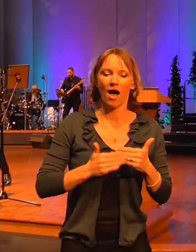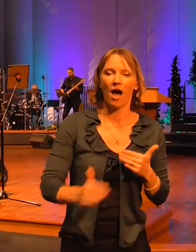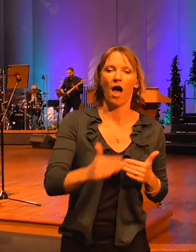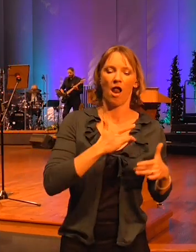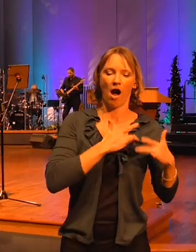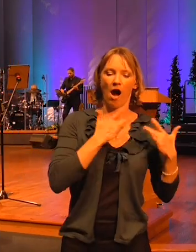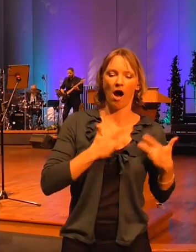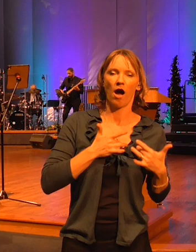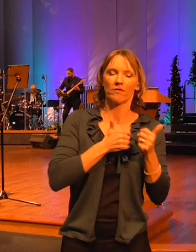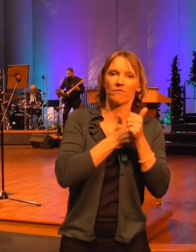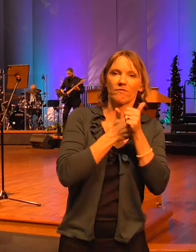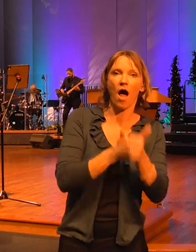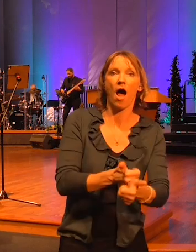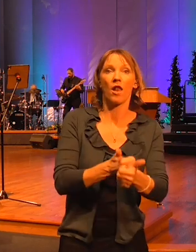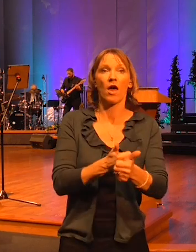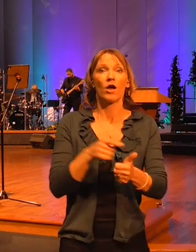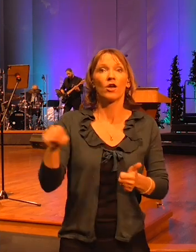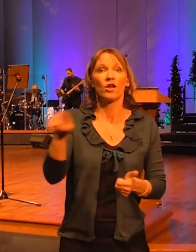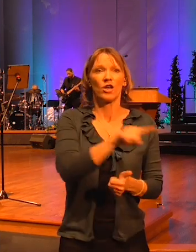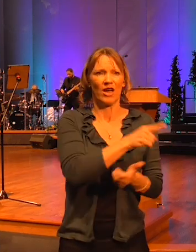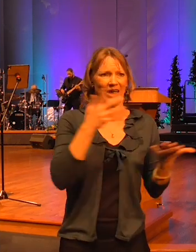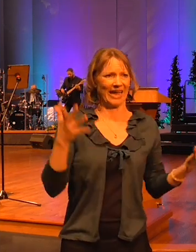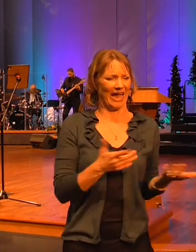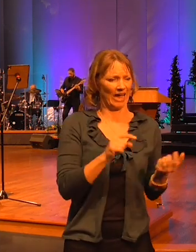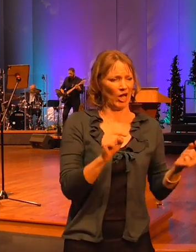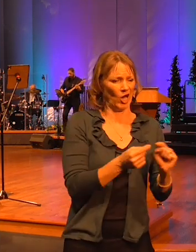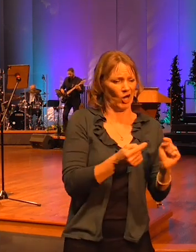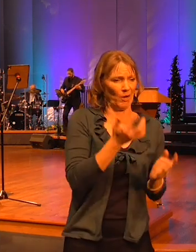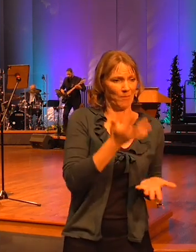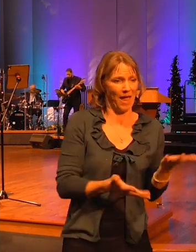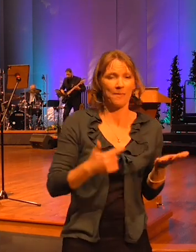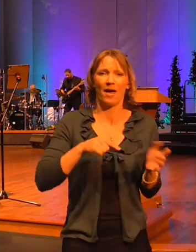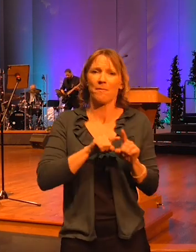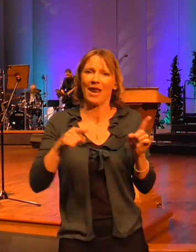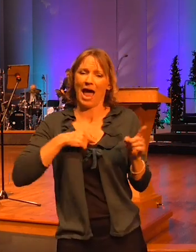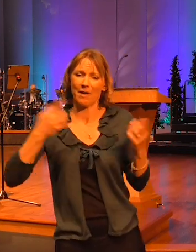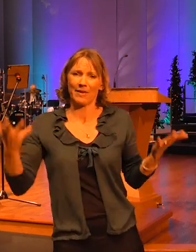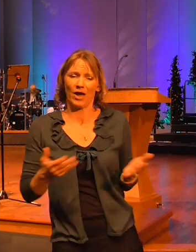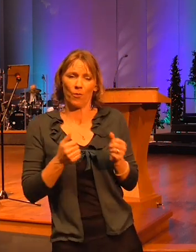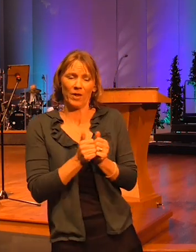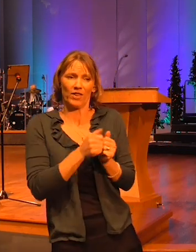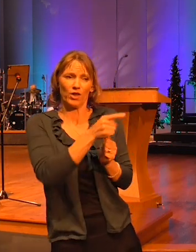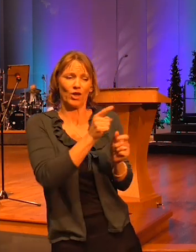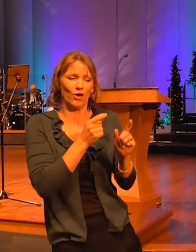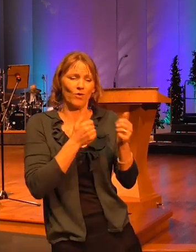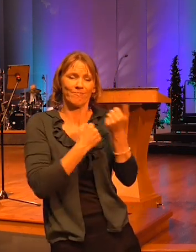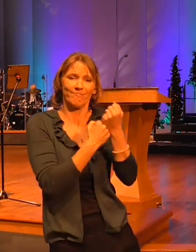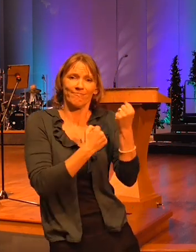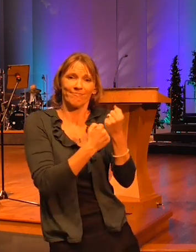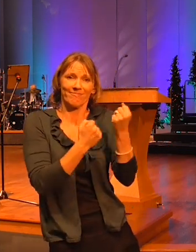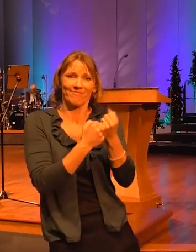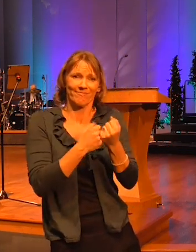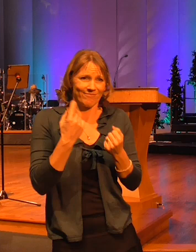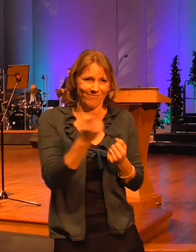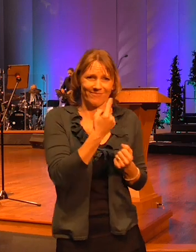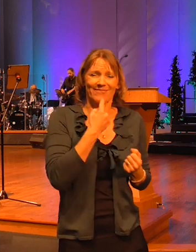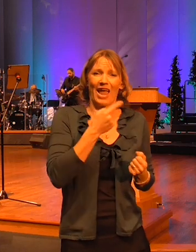en H's way Estoy justo detrás solo di tu [Música]